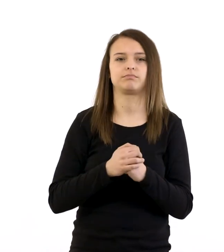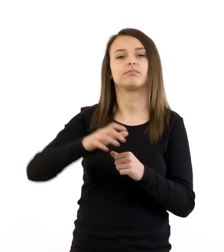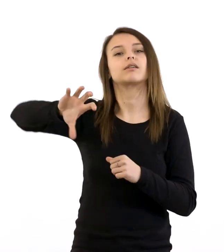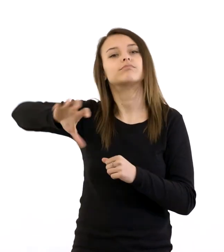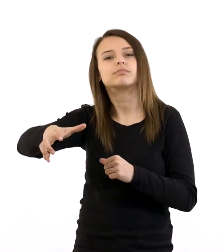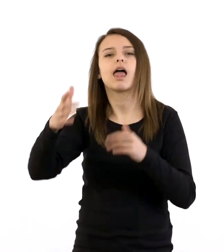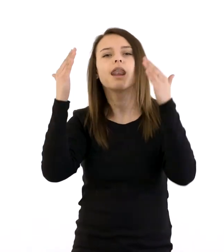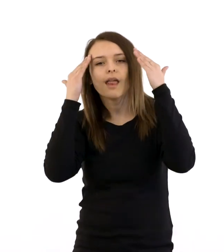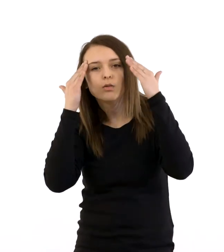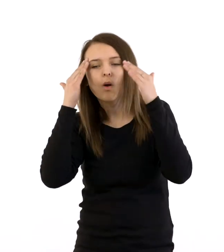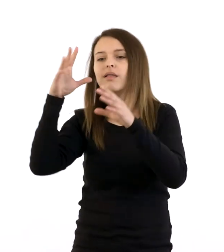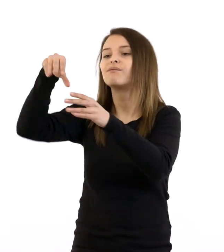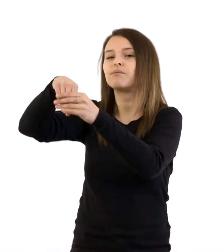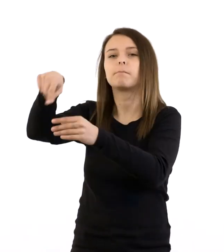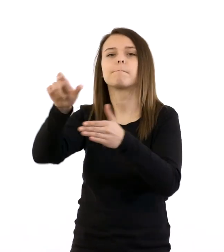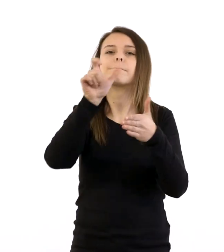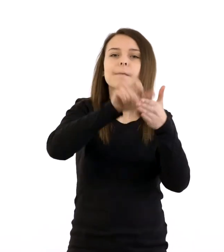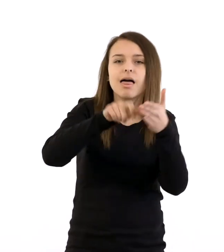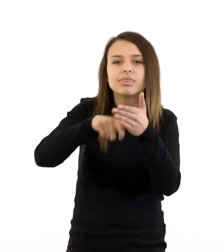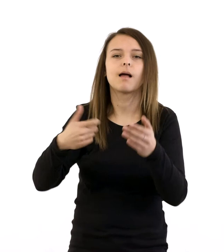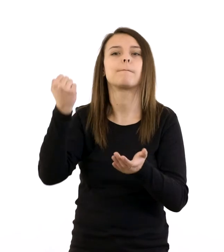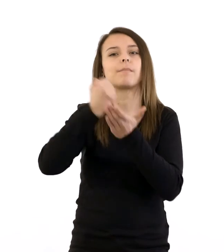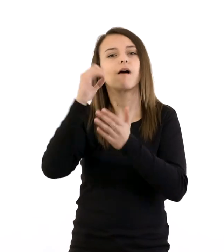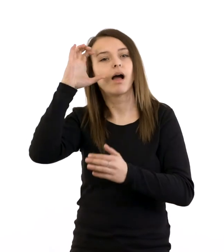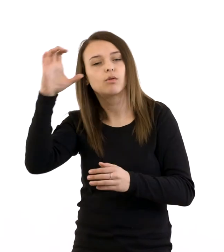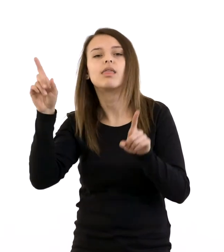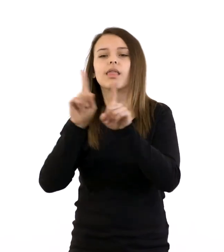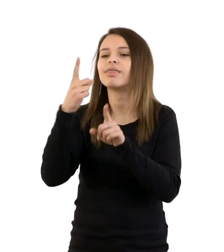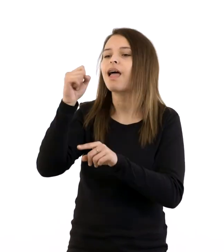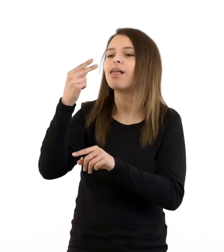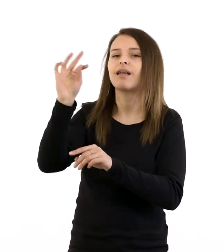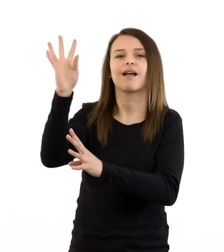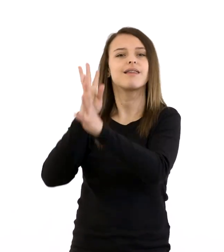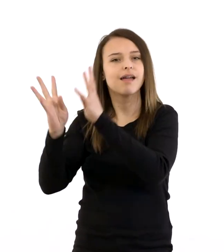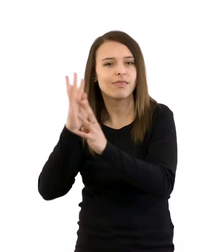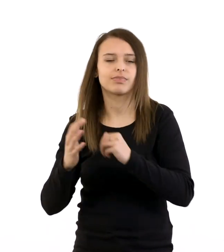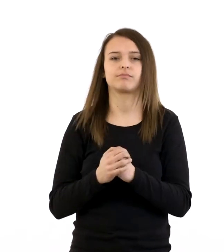zasoby intelektualne – patent, prawa autorskie czy dane klientów;